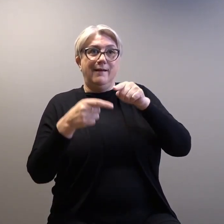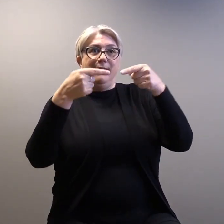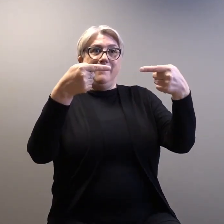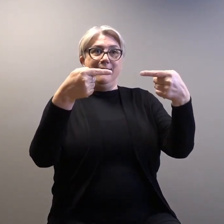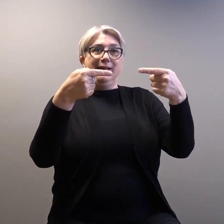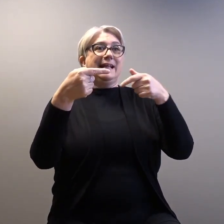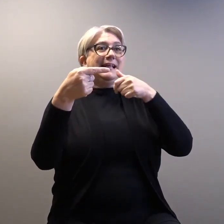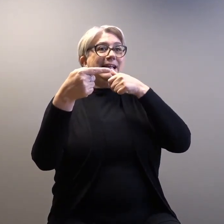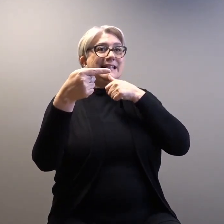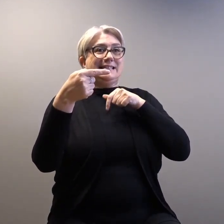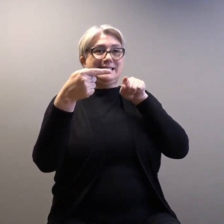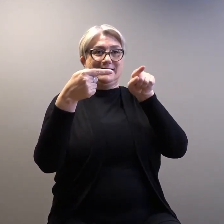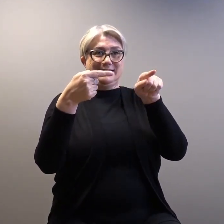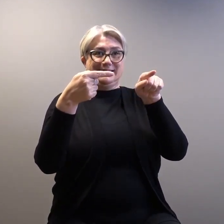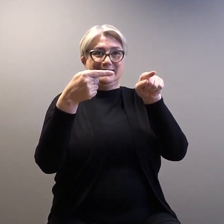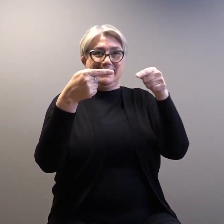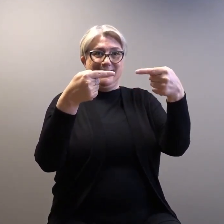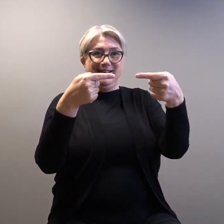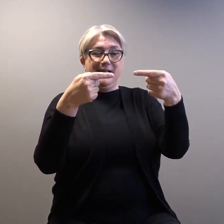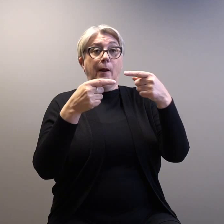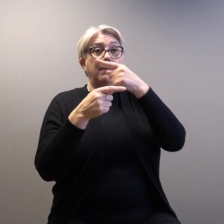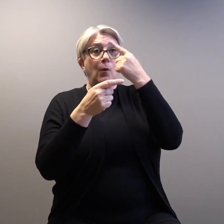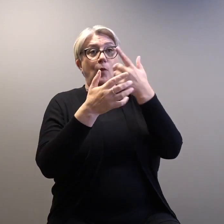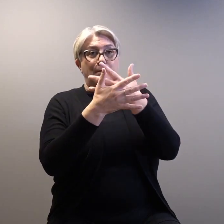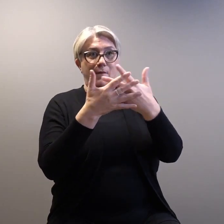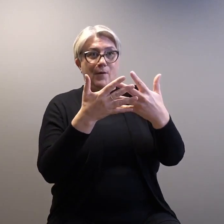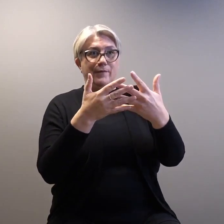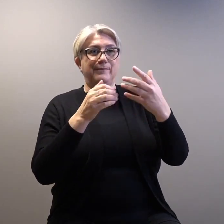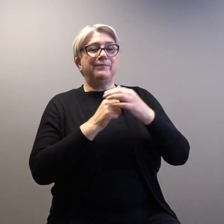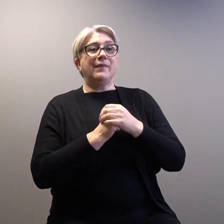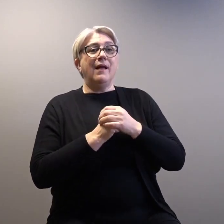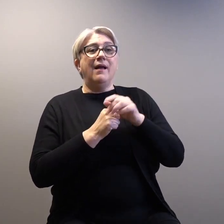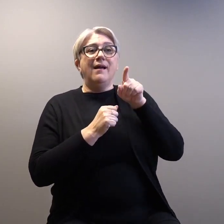hliðina á íslensku, móðurmálinu.